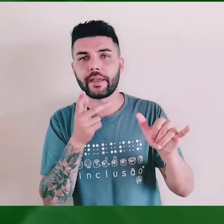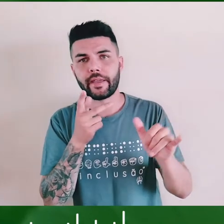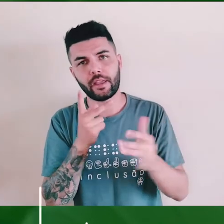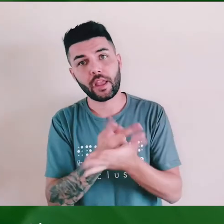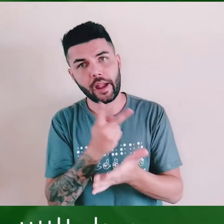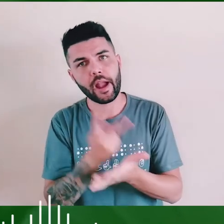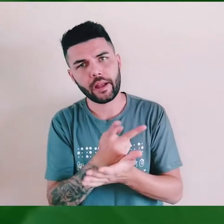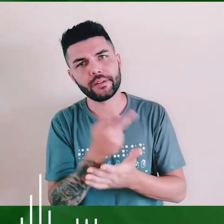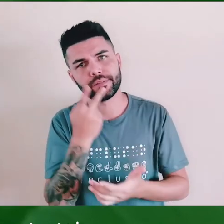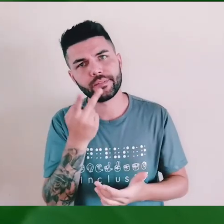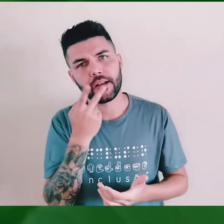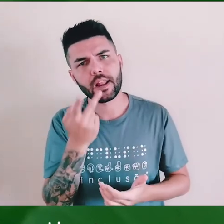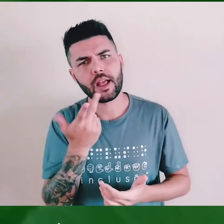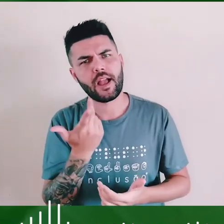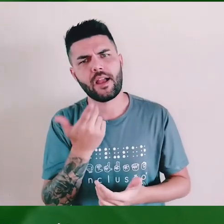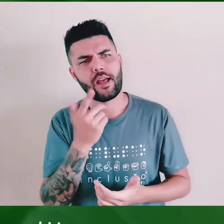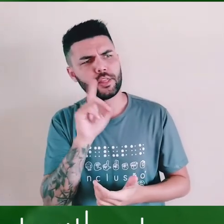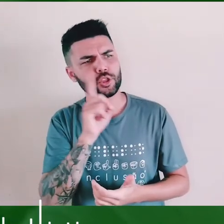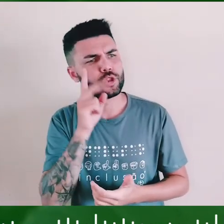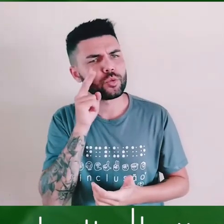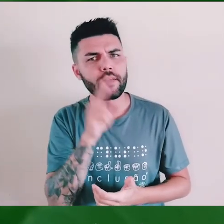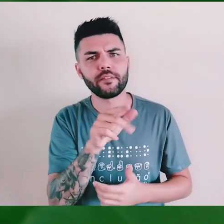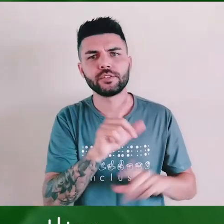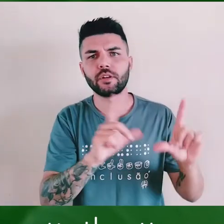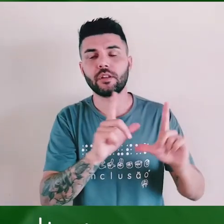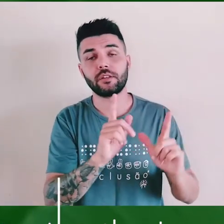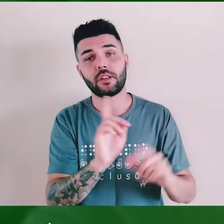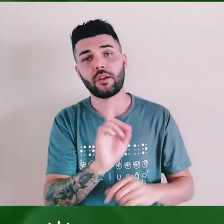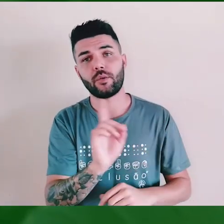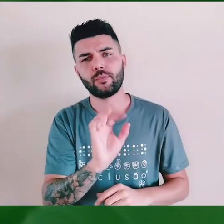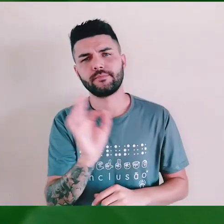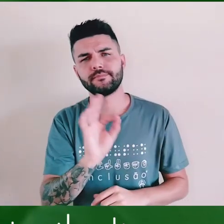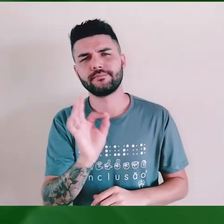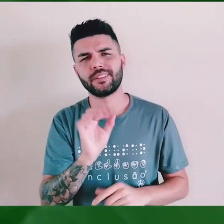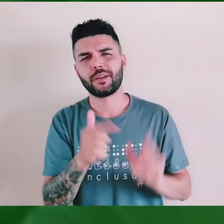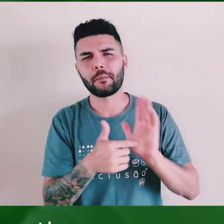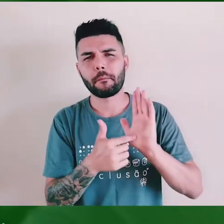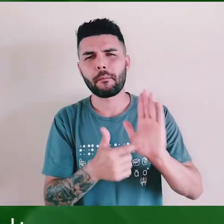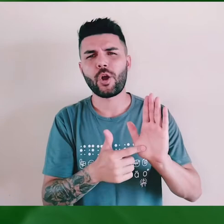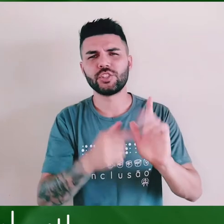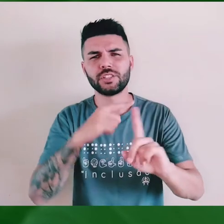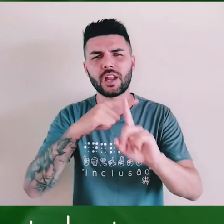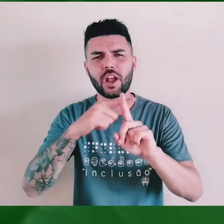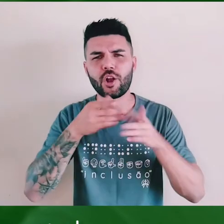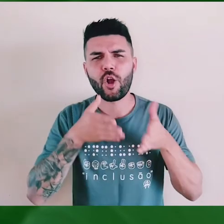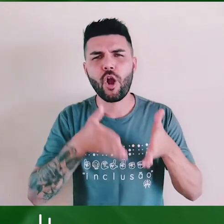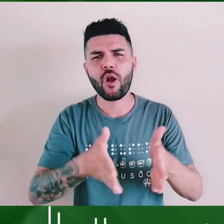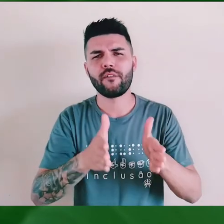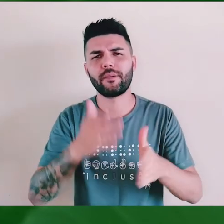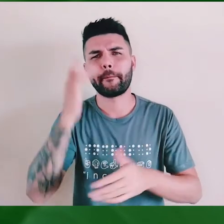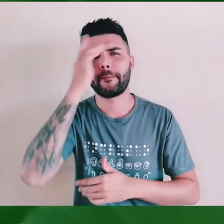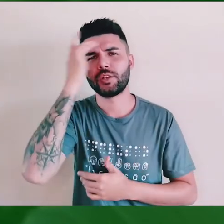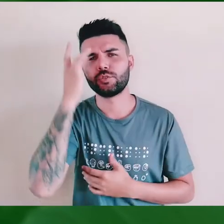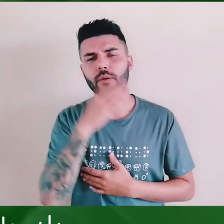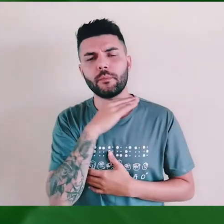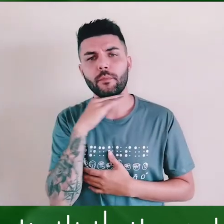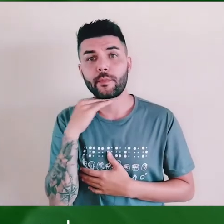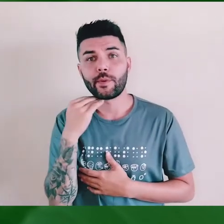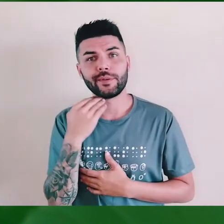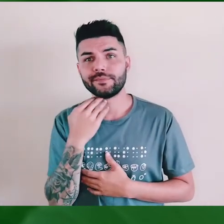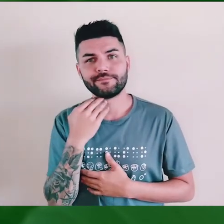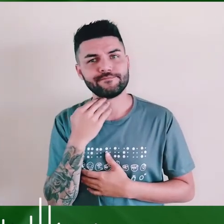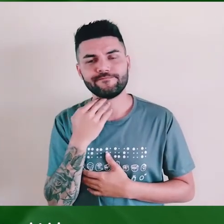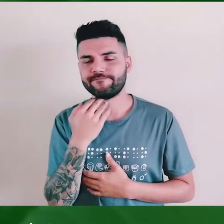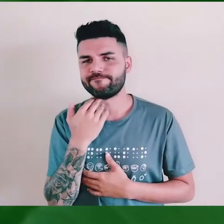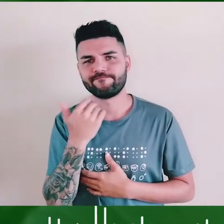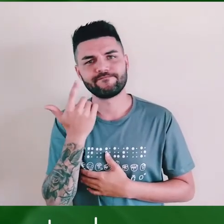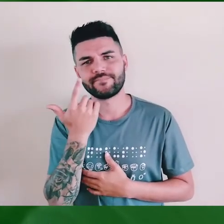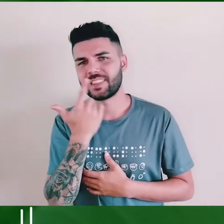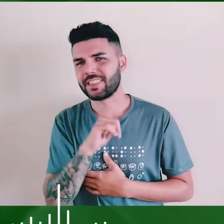evito de ver as covas e essas coisas, não consigo ver mais, por exemplo, um cara super